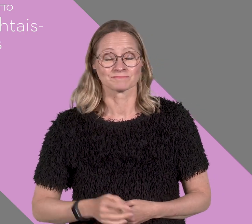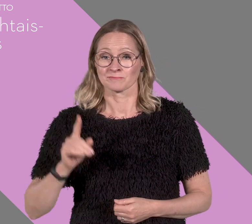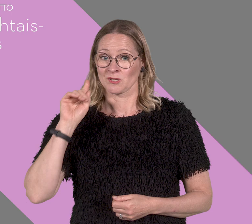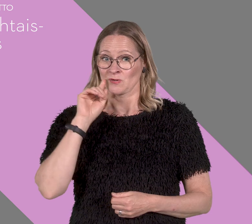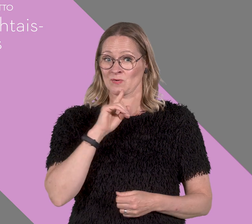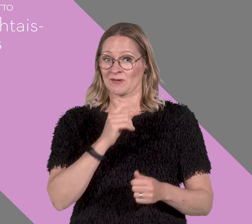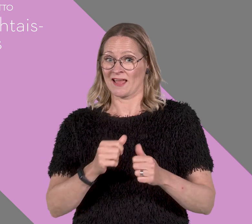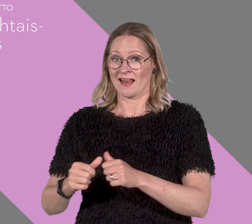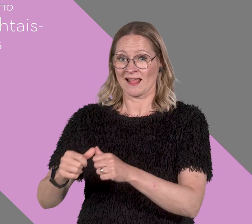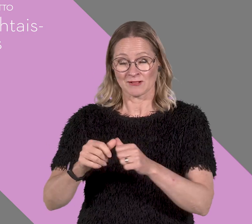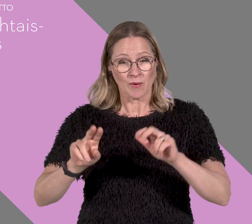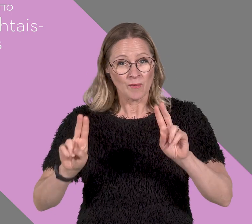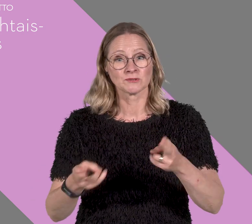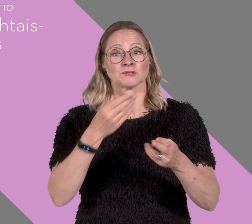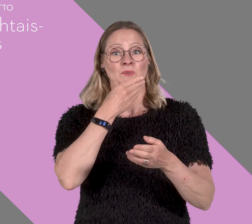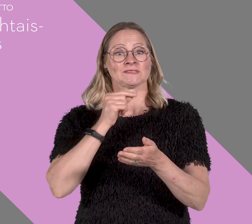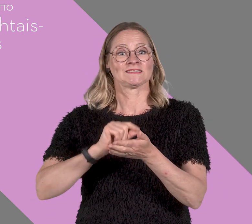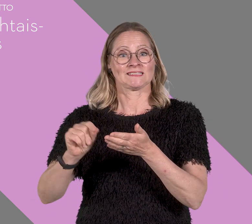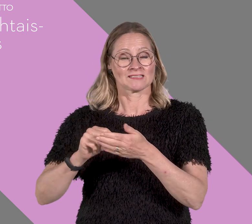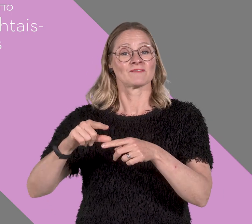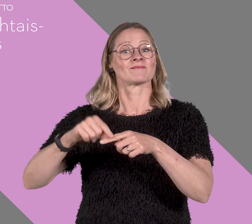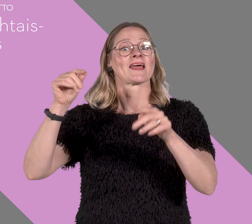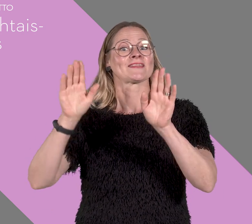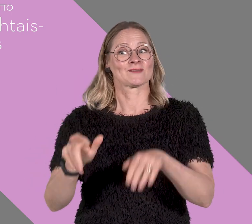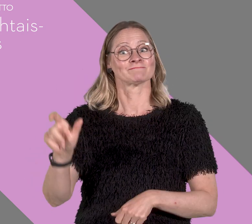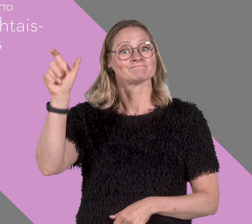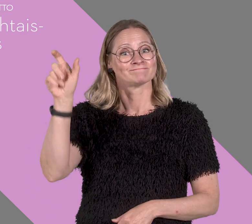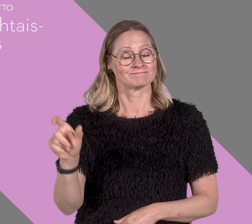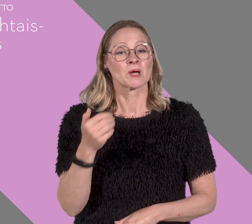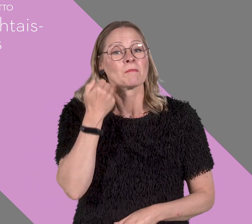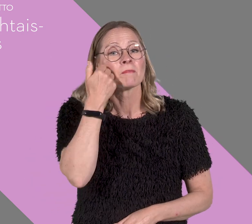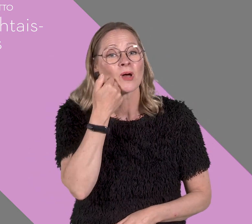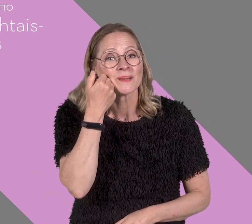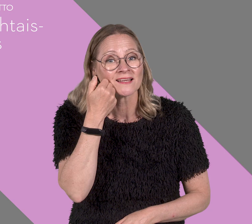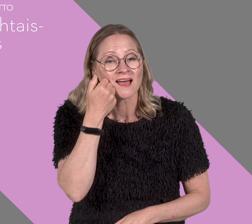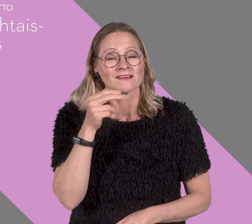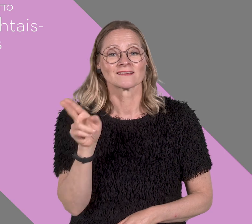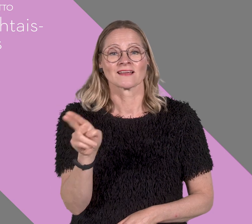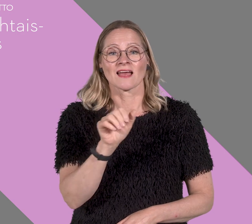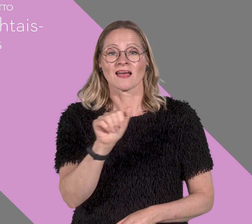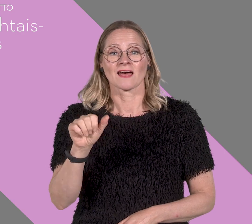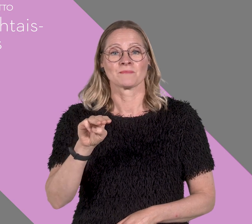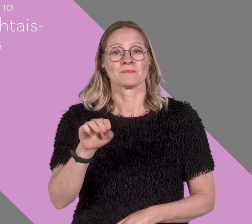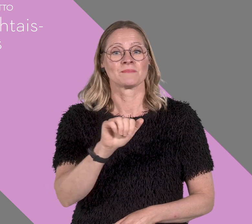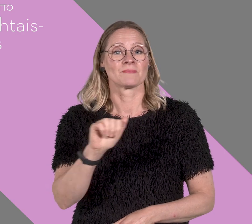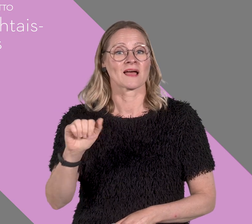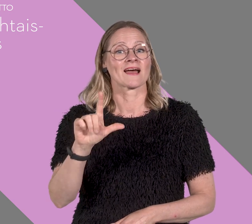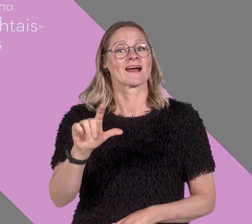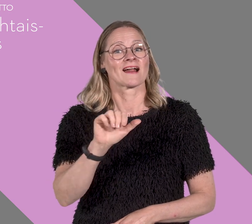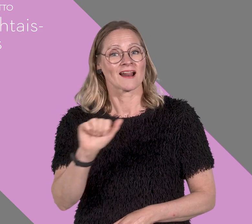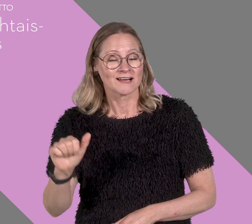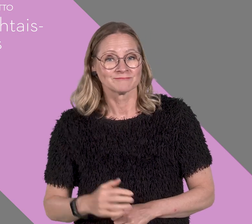Kuurojen Liiton uudeksi nuorisosihteeriksi on valittu Monika Hämälä.